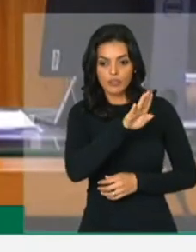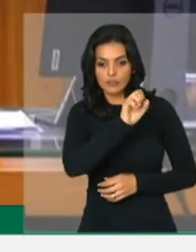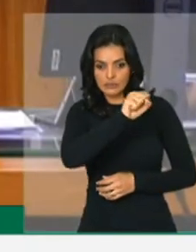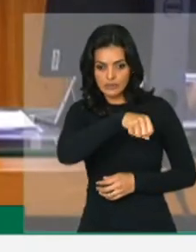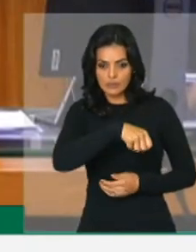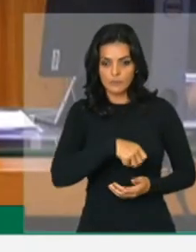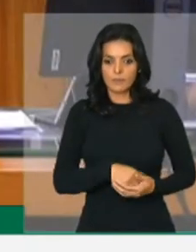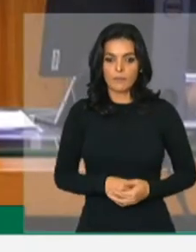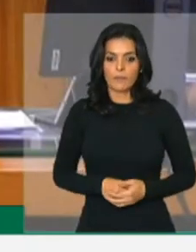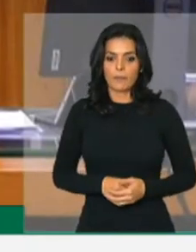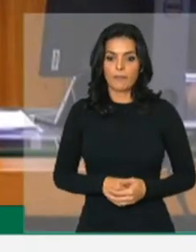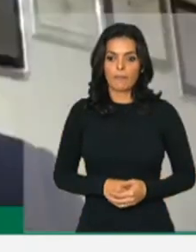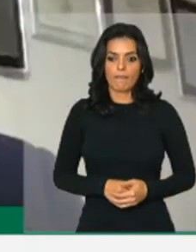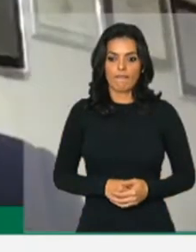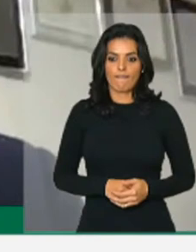OBRIGADO. -- [PRESIDENTE]: É